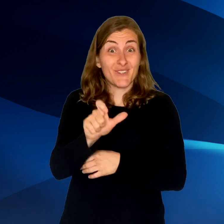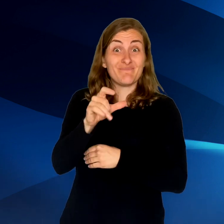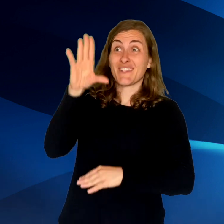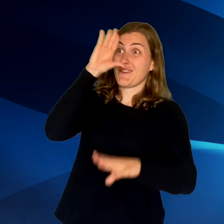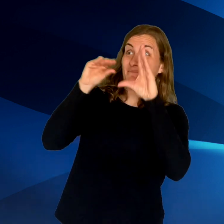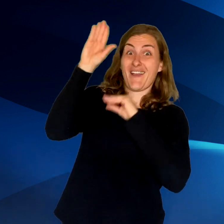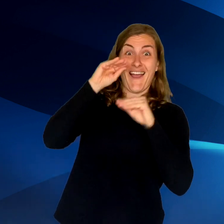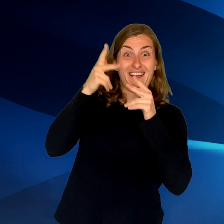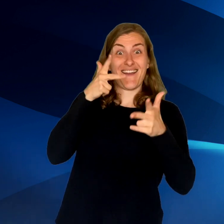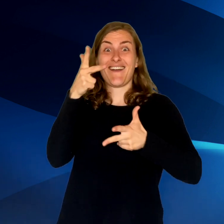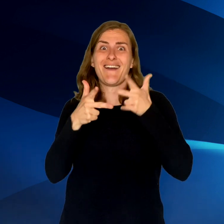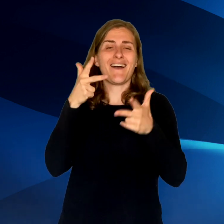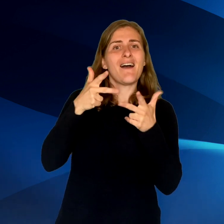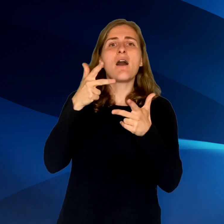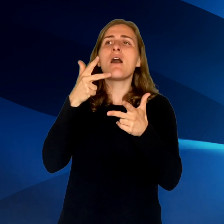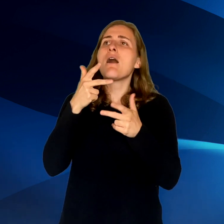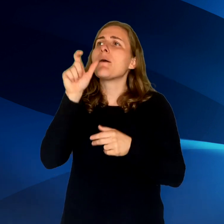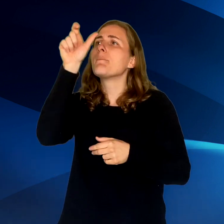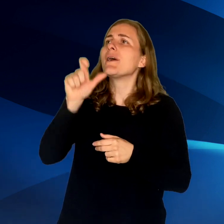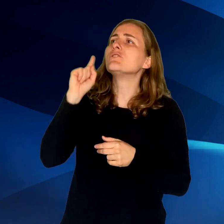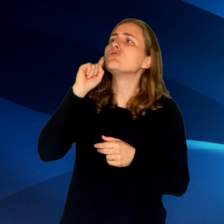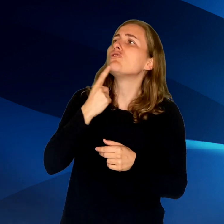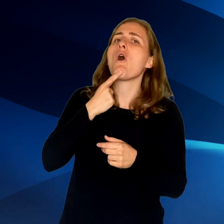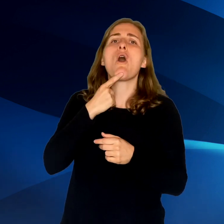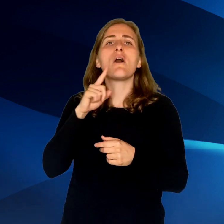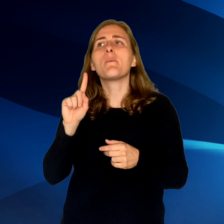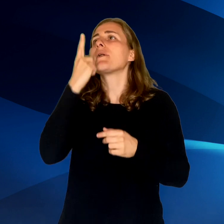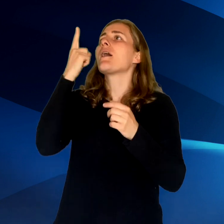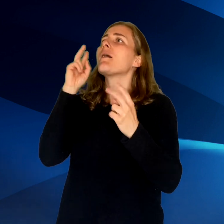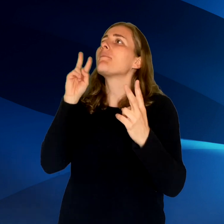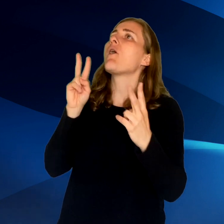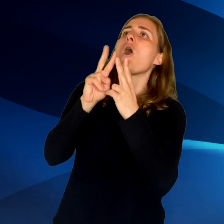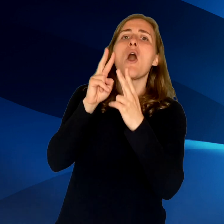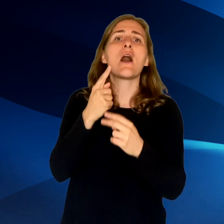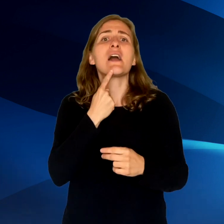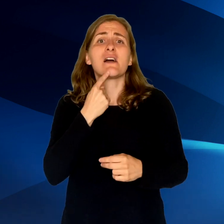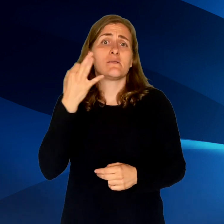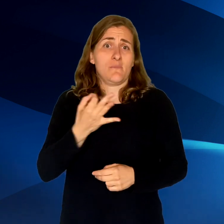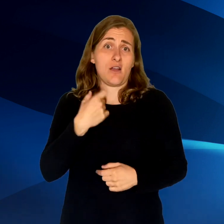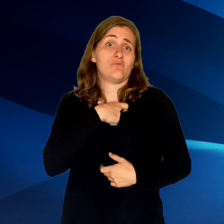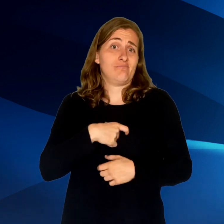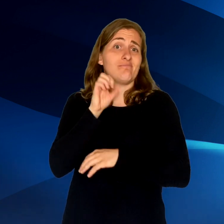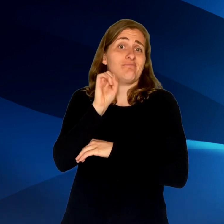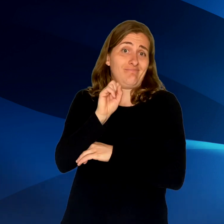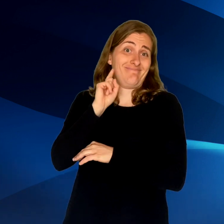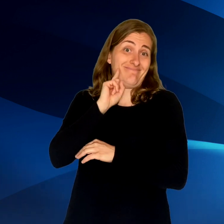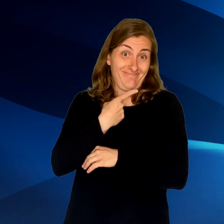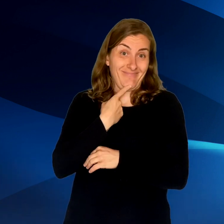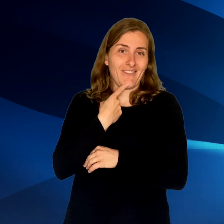Spesso per l’apprendente udente, l’insegnante di lingua dei segni rappresenta il primo contatto con una persona sorda;